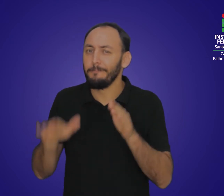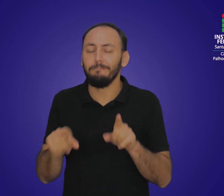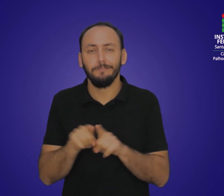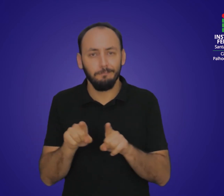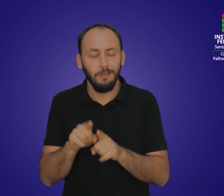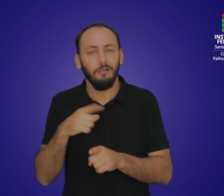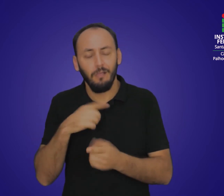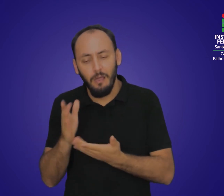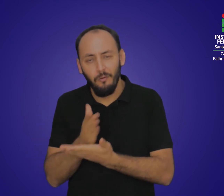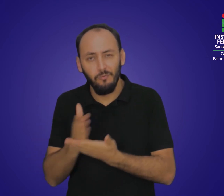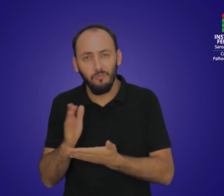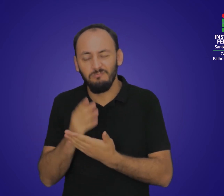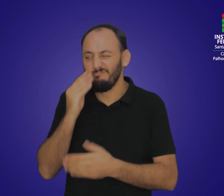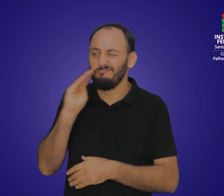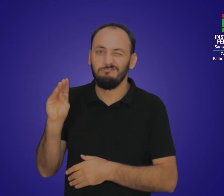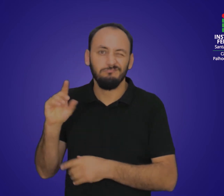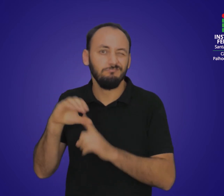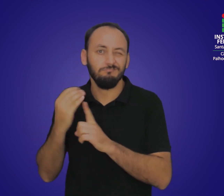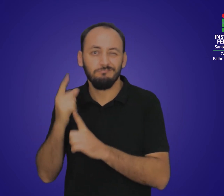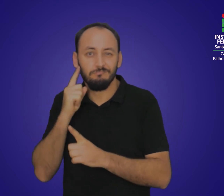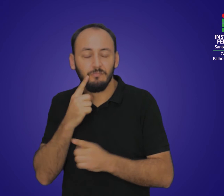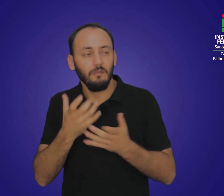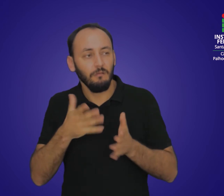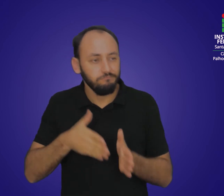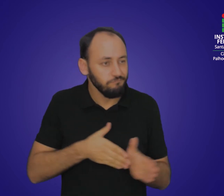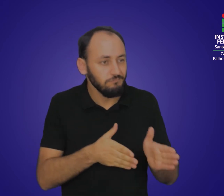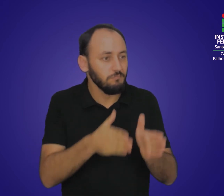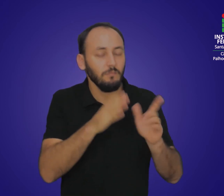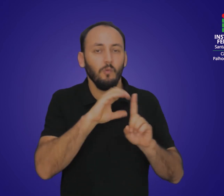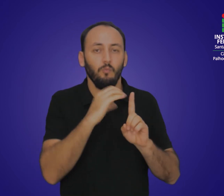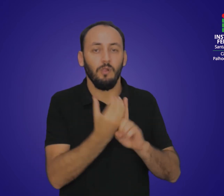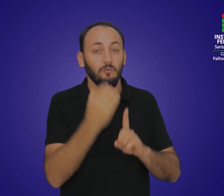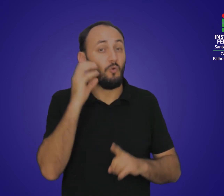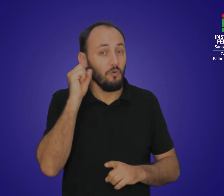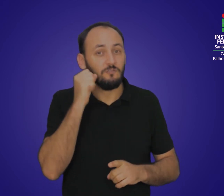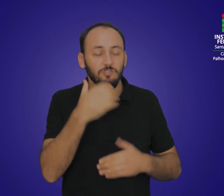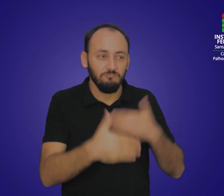Mas existem também aqueles que não querem pertencer à comunidade surda e seguem para o lado da comunidade ouvinte.